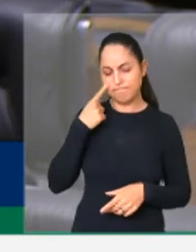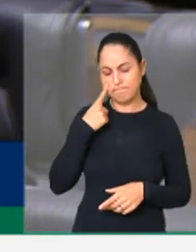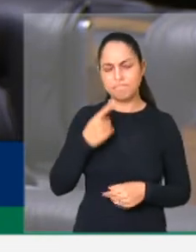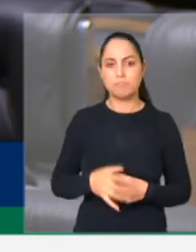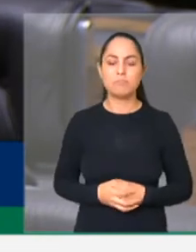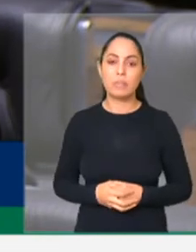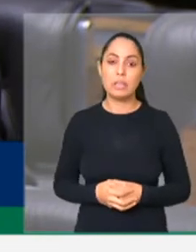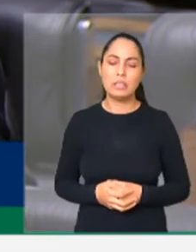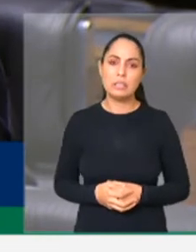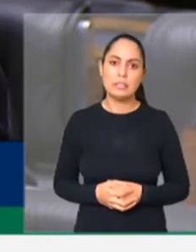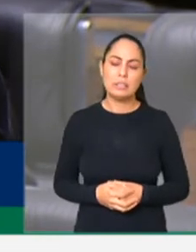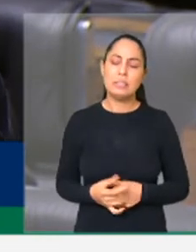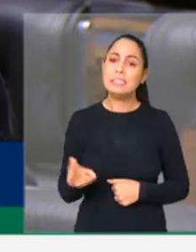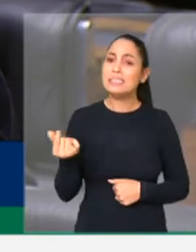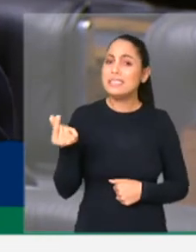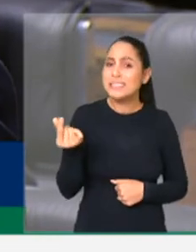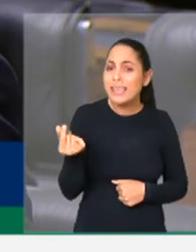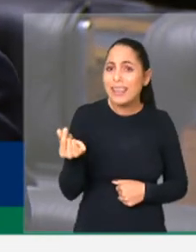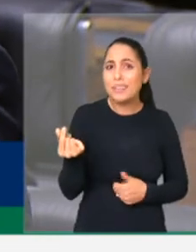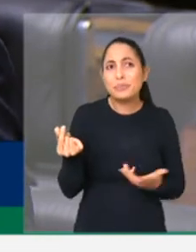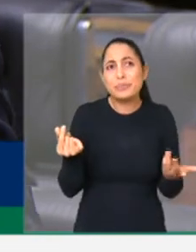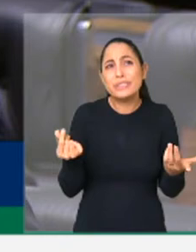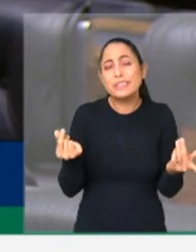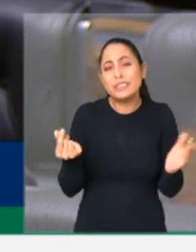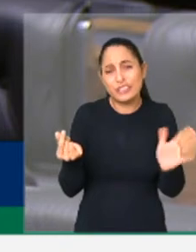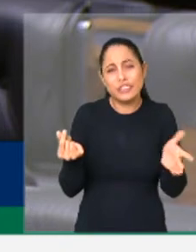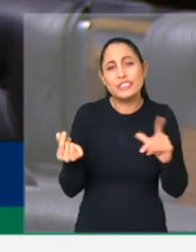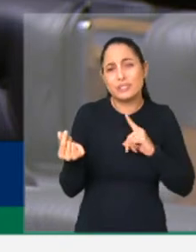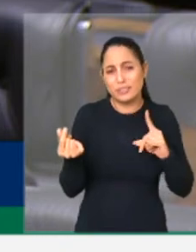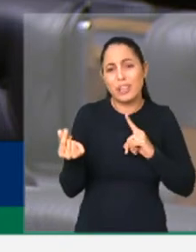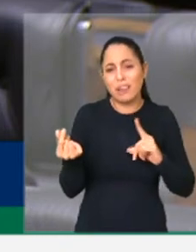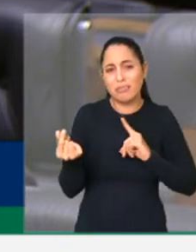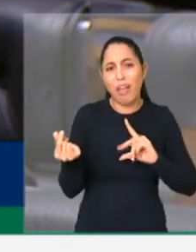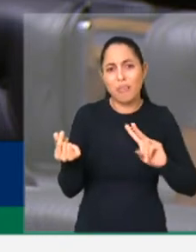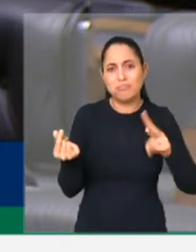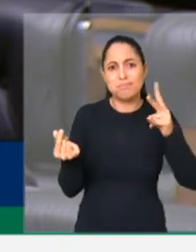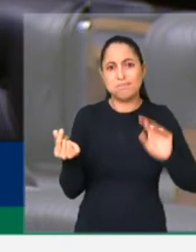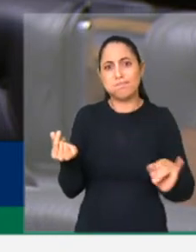ESTAREM NA DEFESA DO CAPITAL. PORQUE... NÓS TIVEMOS PERÍODOS EM QUE UM MÊS A